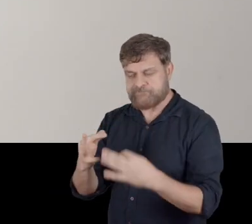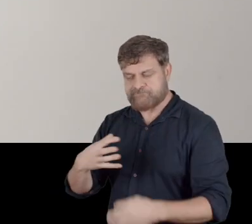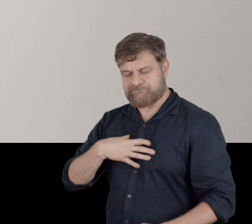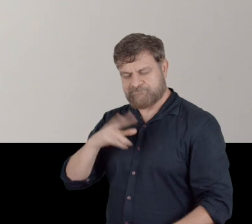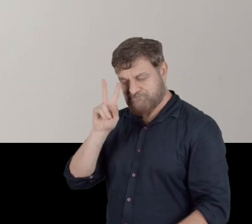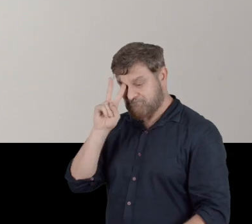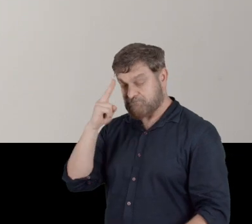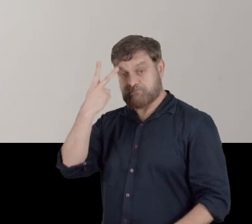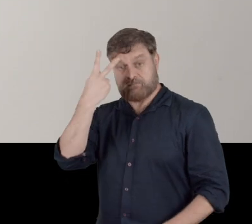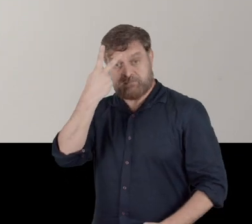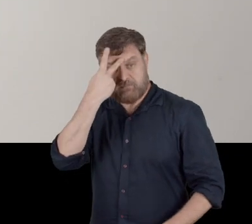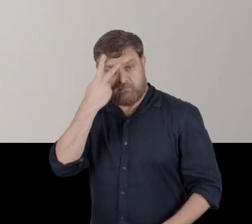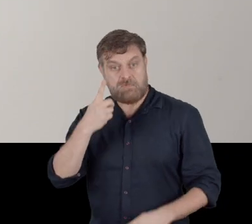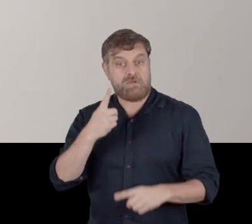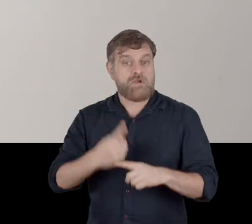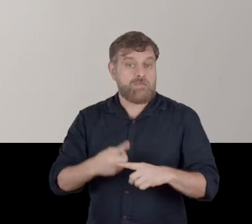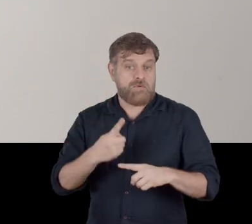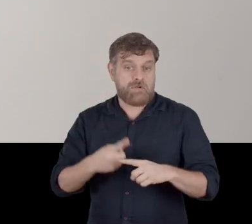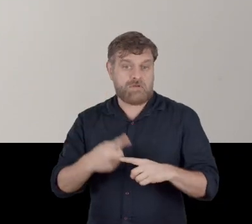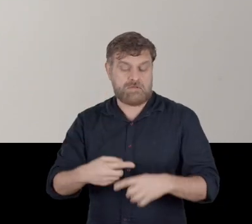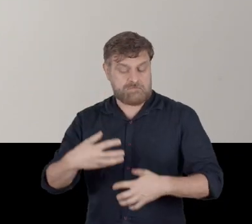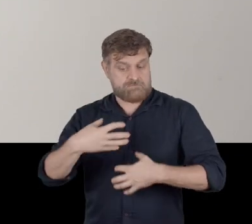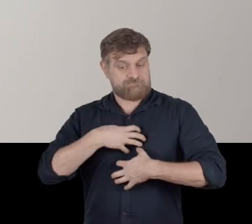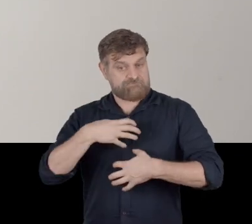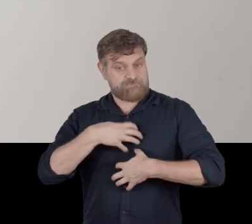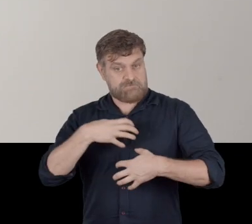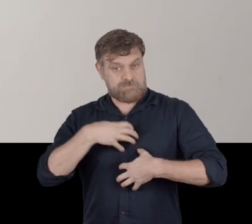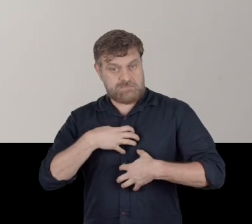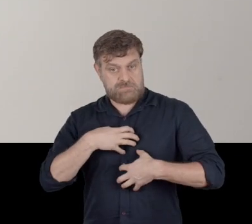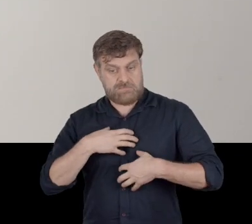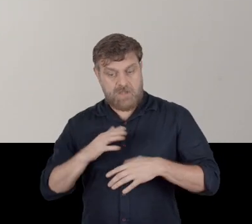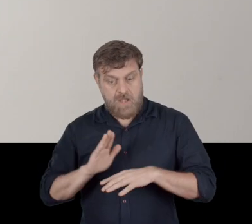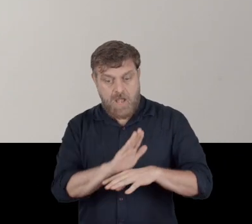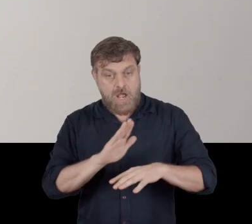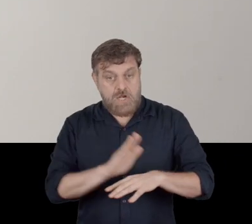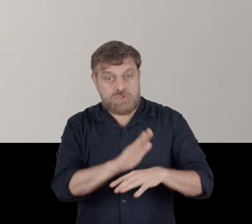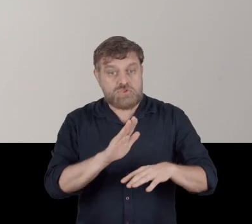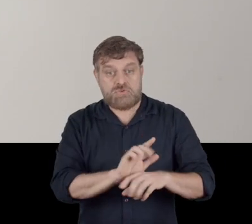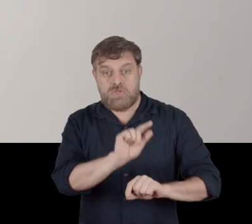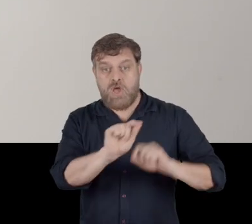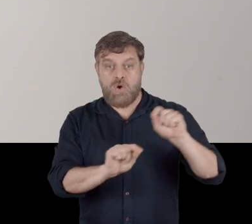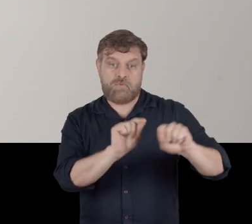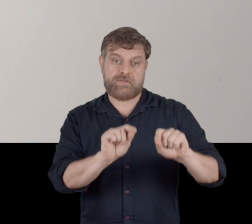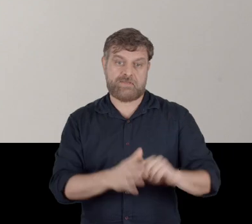até porque isso de alguma maneira ajuda a, digamos,